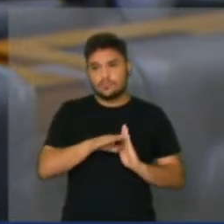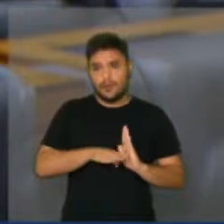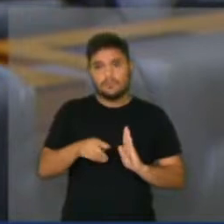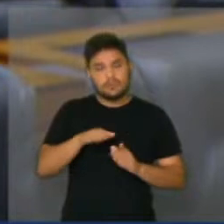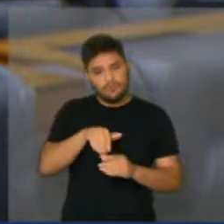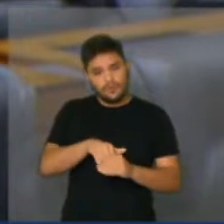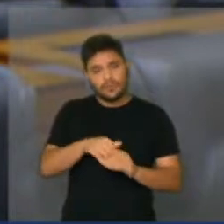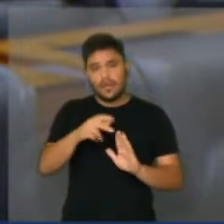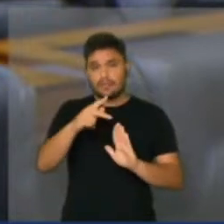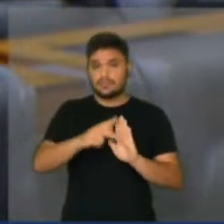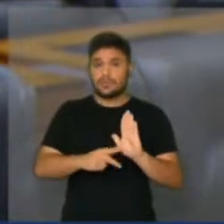É FUNDAMENTAL PARA O SETOR PRODUTIVO, PARA AS MULHERES E